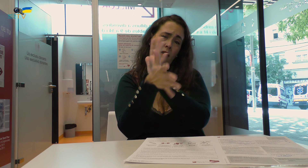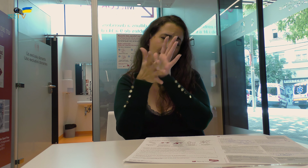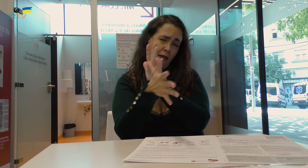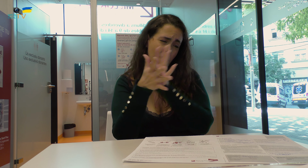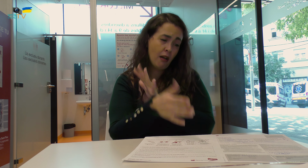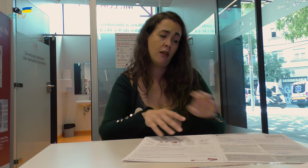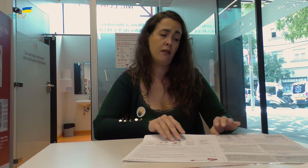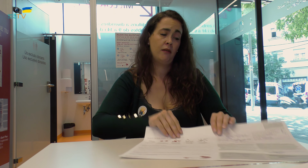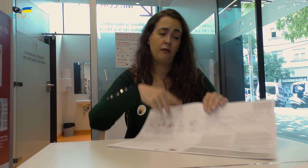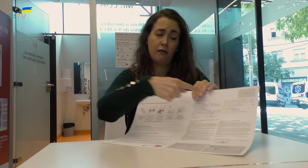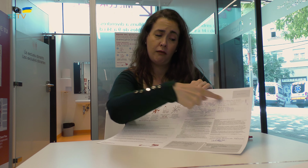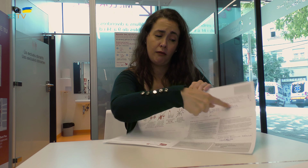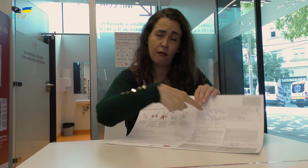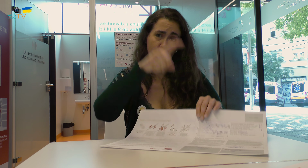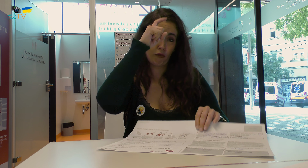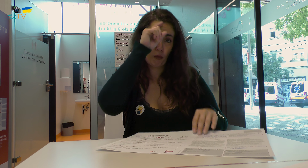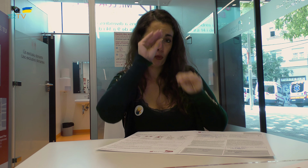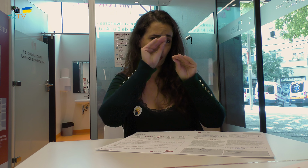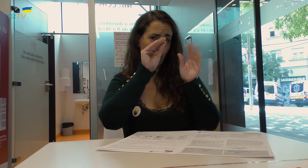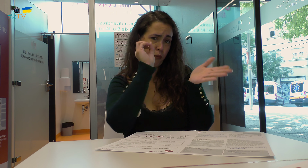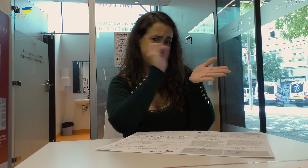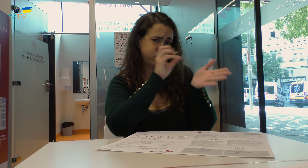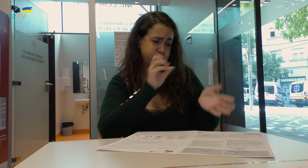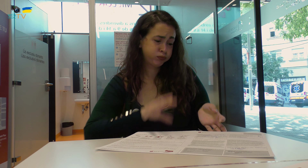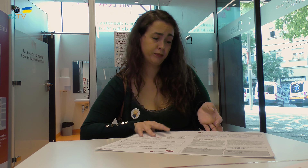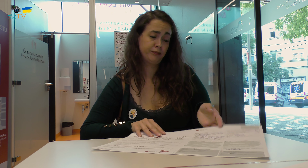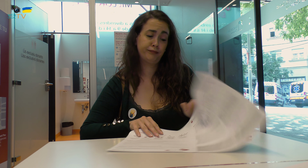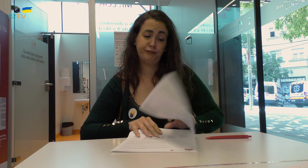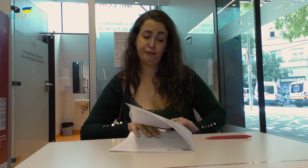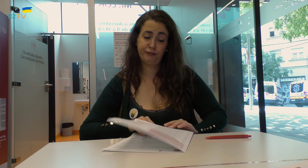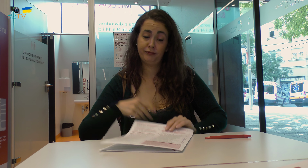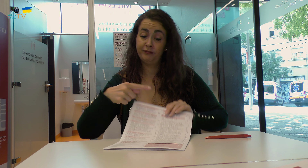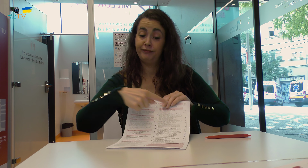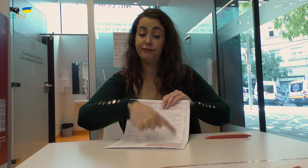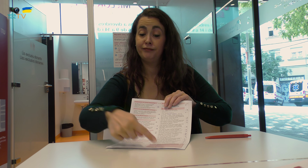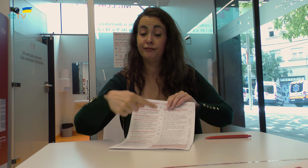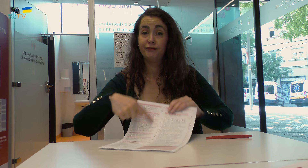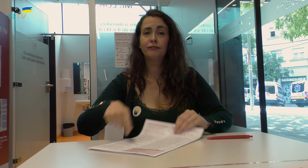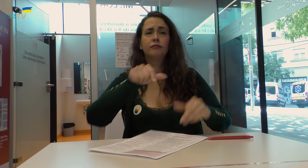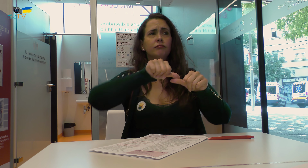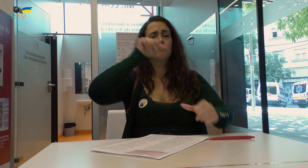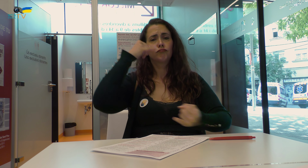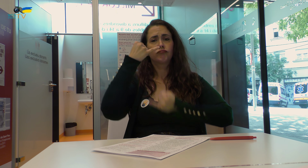has de posar les teves dades personals i al final et fan unes preguntes sobre el teu estat de salut,